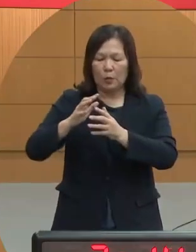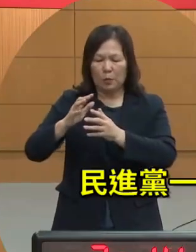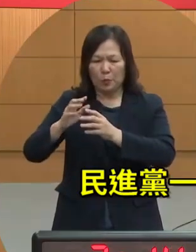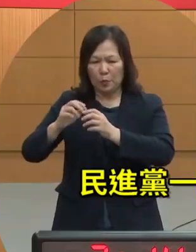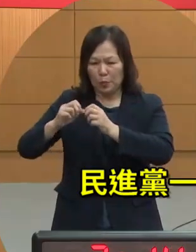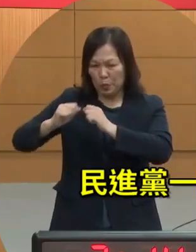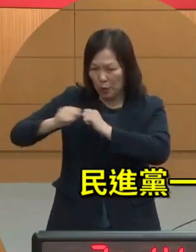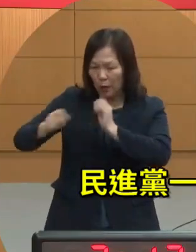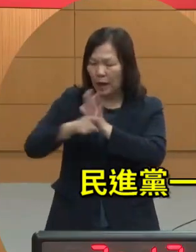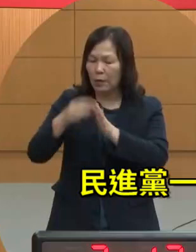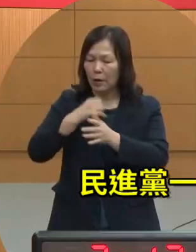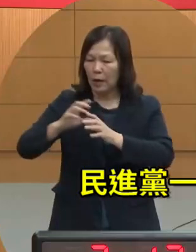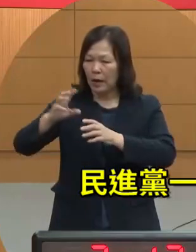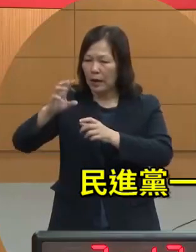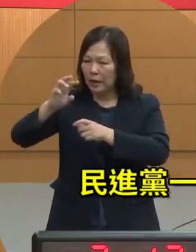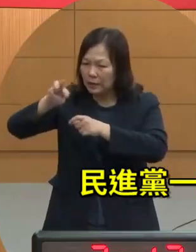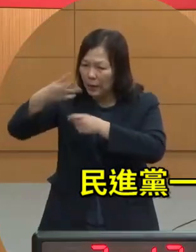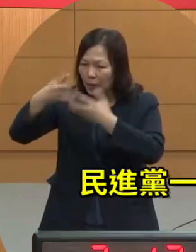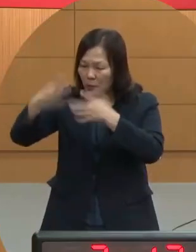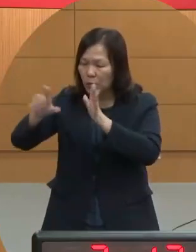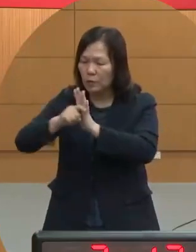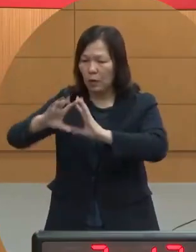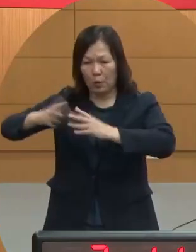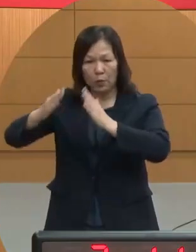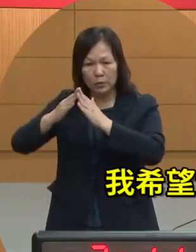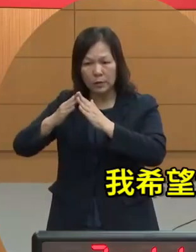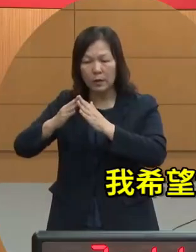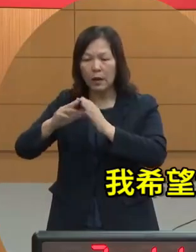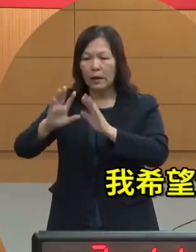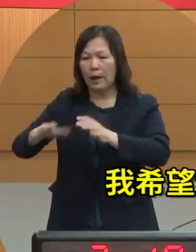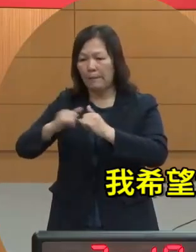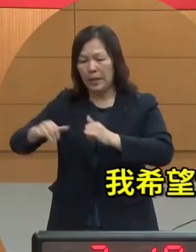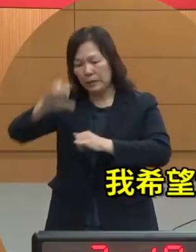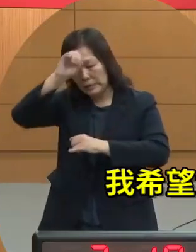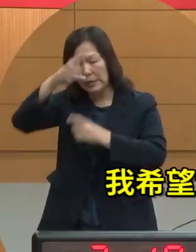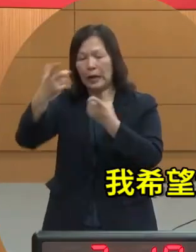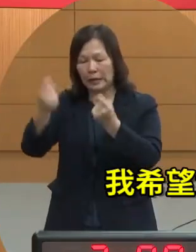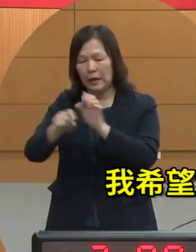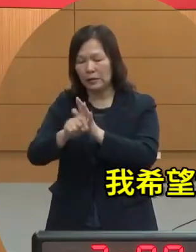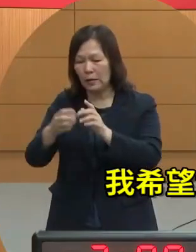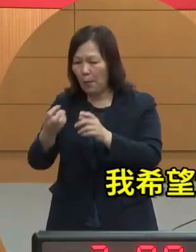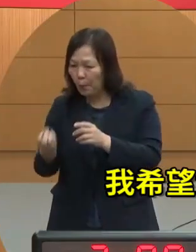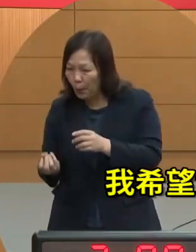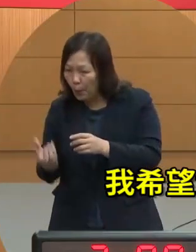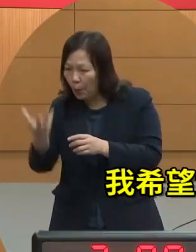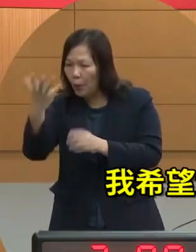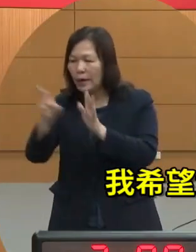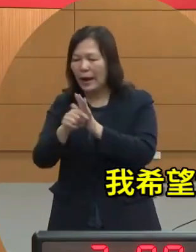民進黨一開始 不是就那幾個人而已嗎 我希望大家不要笑 不要嘲弄小黨